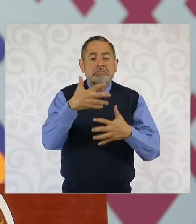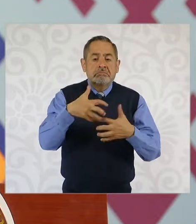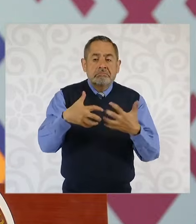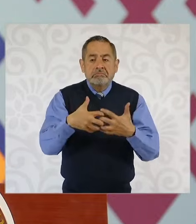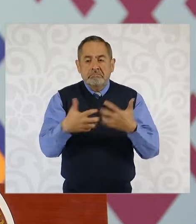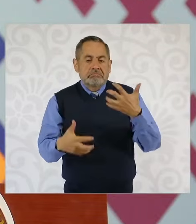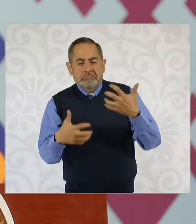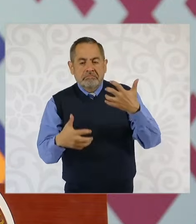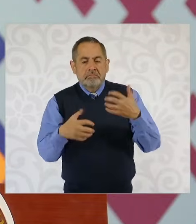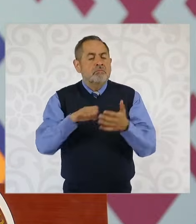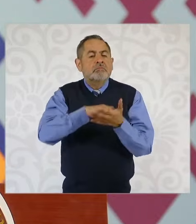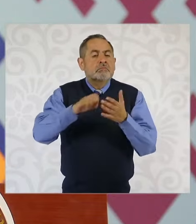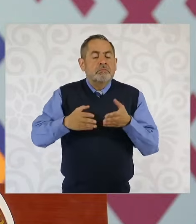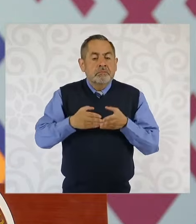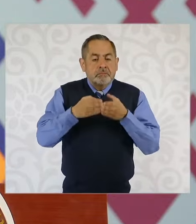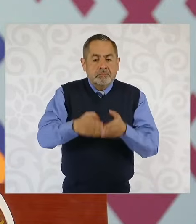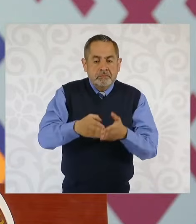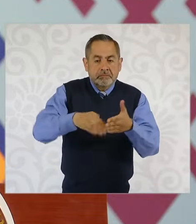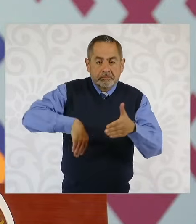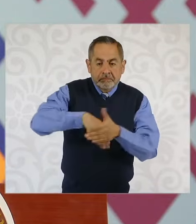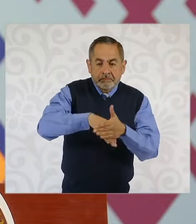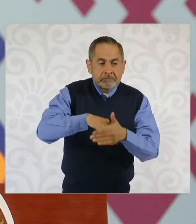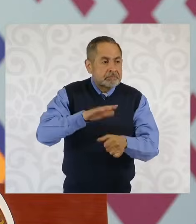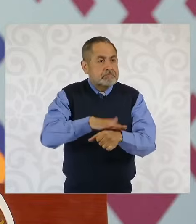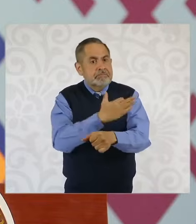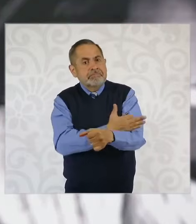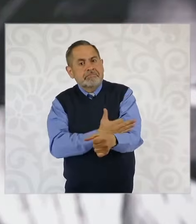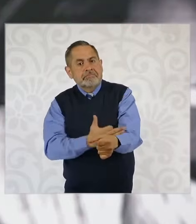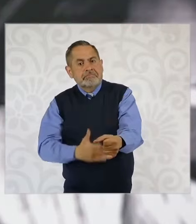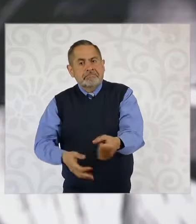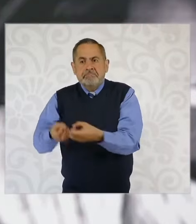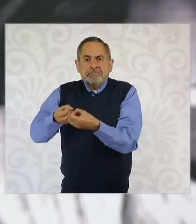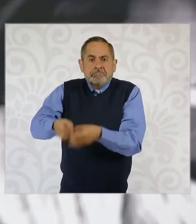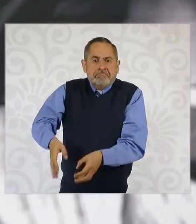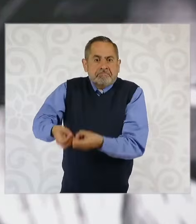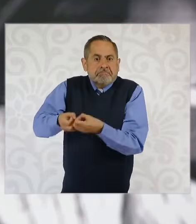que entran a los puertos eso nos cuesta dinero entonces lo que estamos haciendo es optimizar